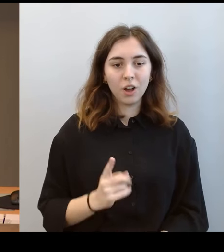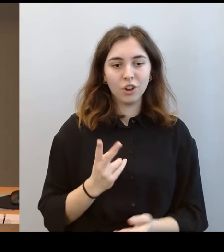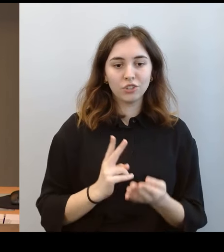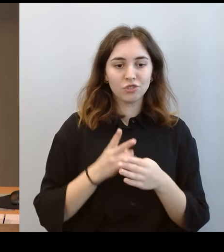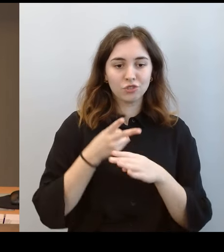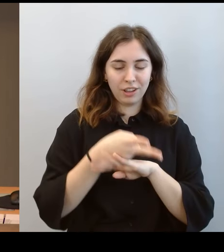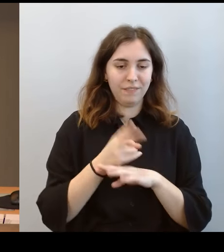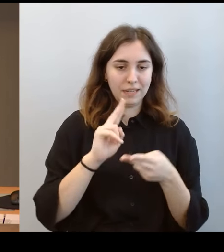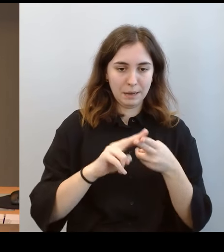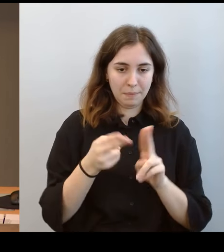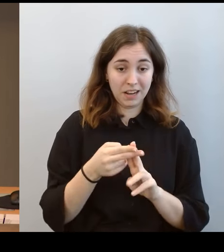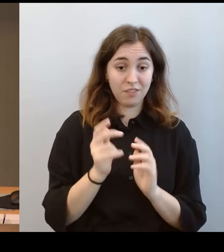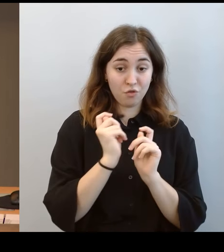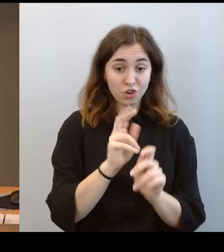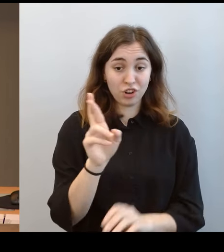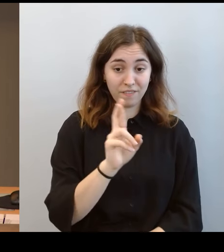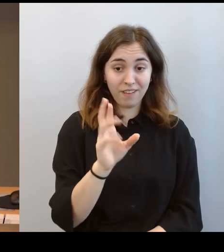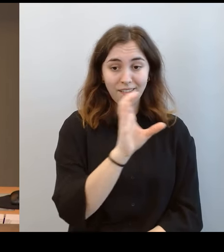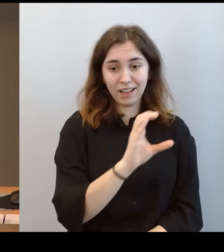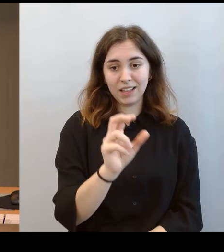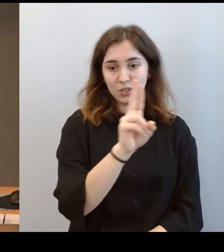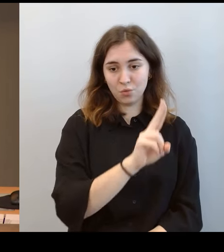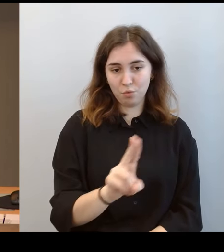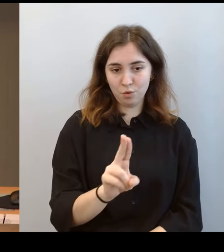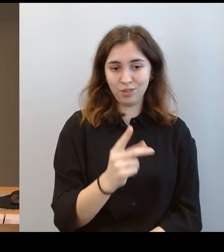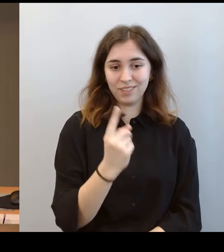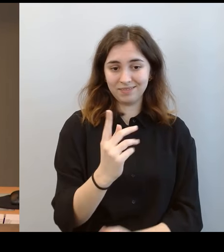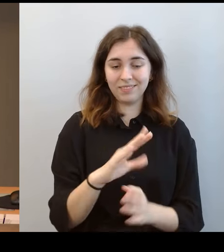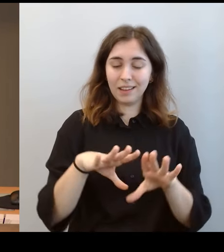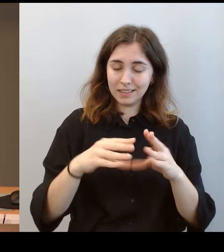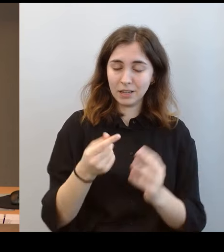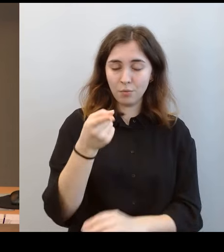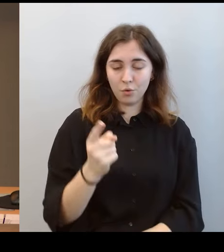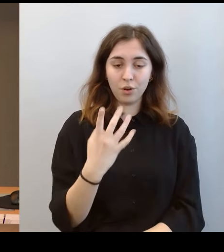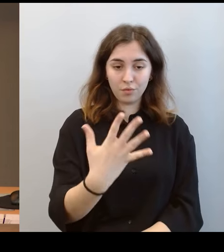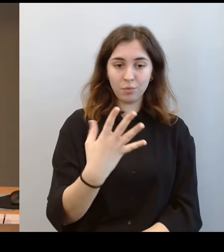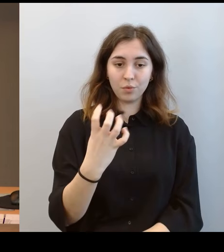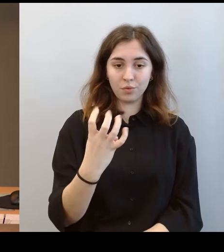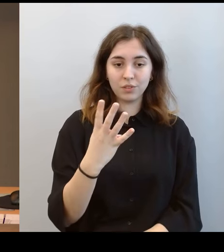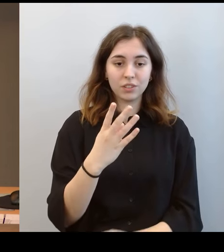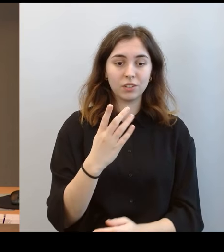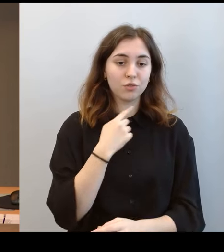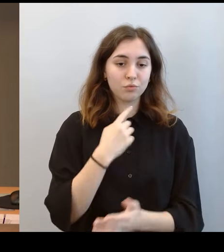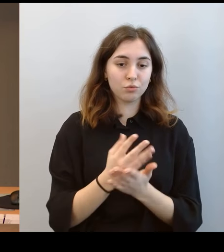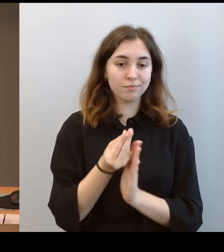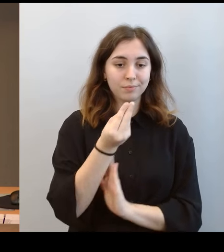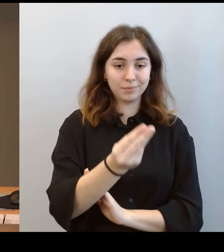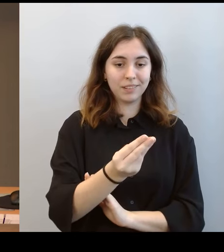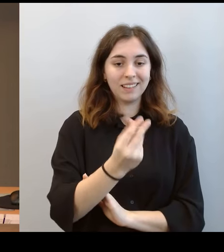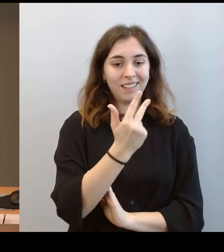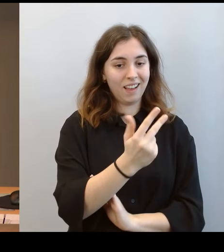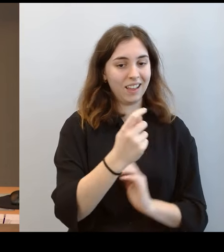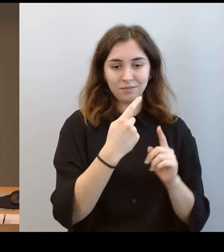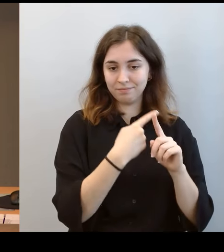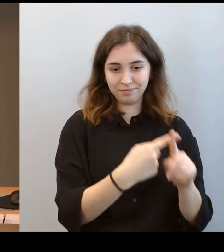Von den abgegebenen 145 Stimmen waren drei ungültig, 18 Ja-Stimmen, 119 Neinstimmen, fünf Enthaltungen.